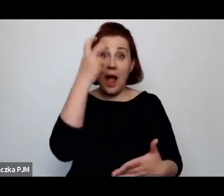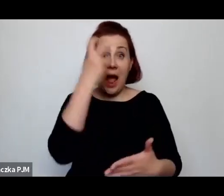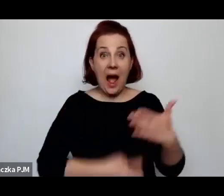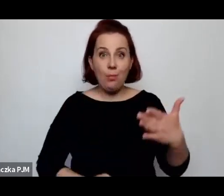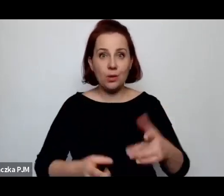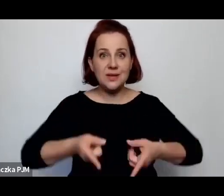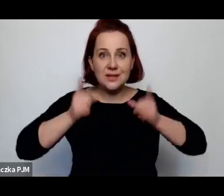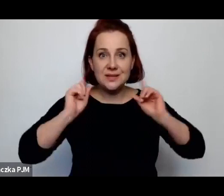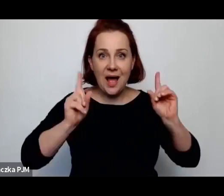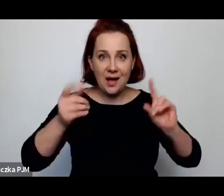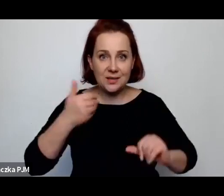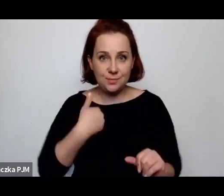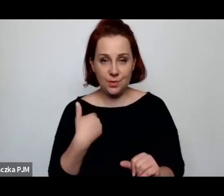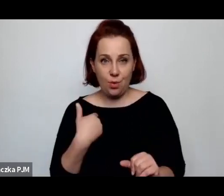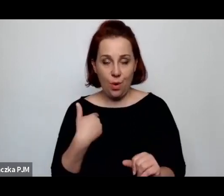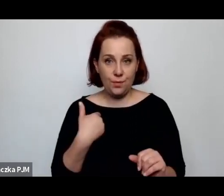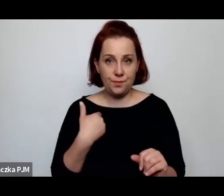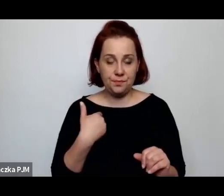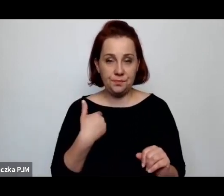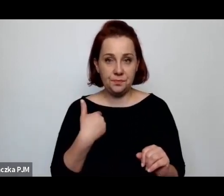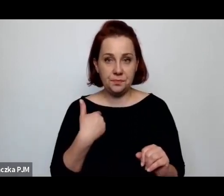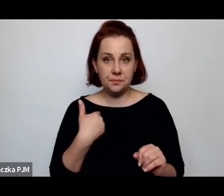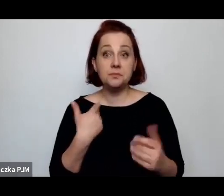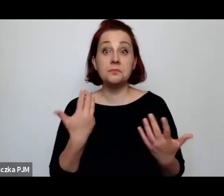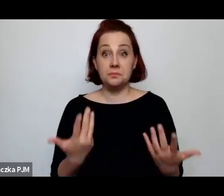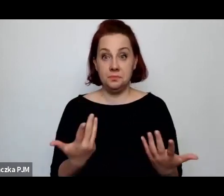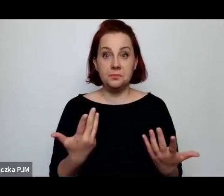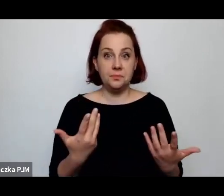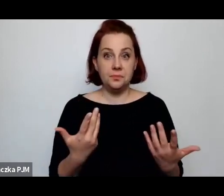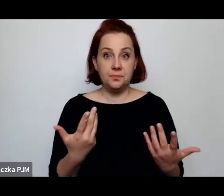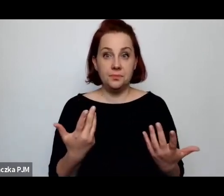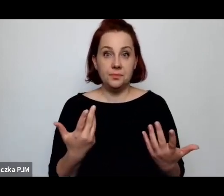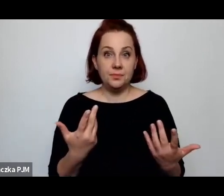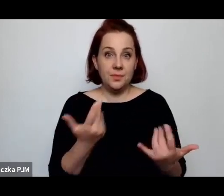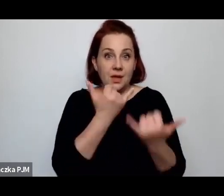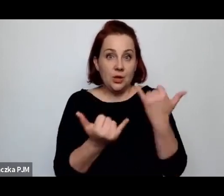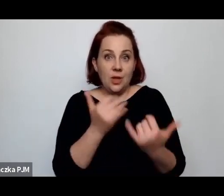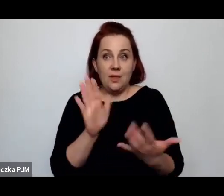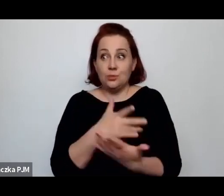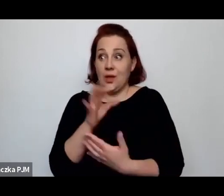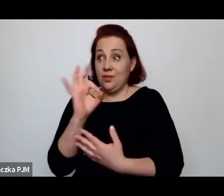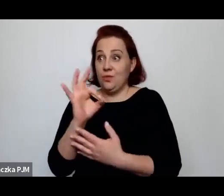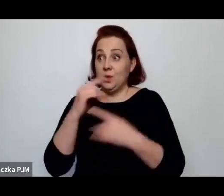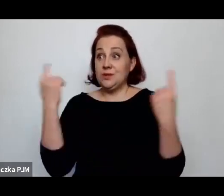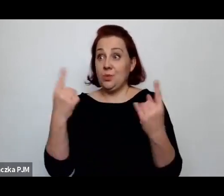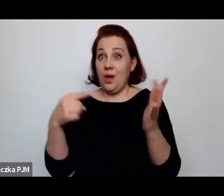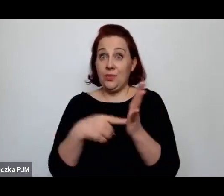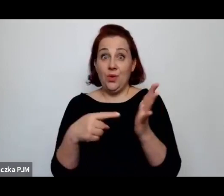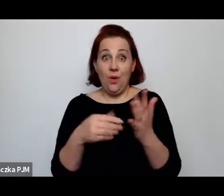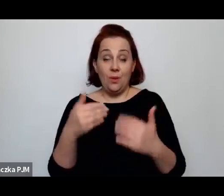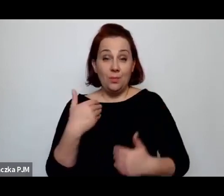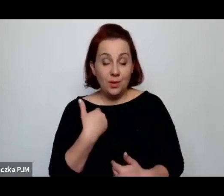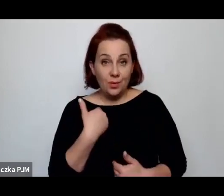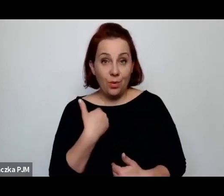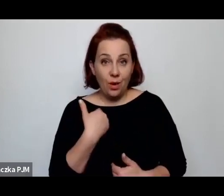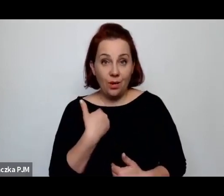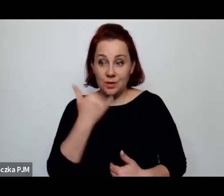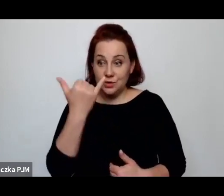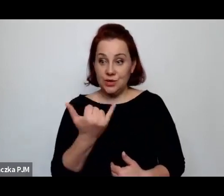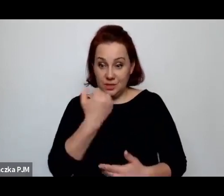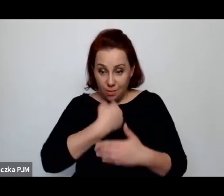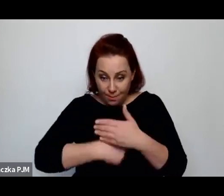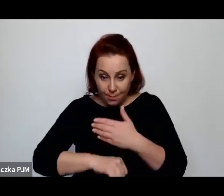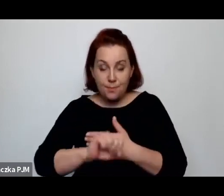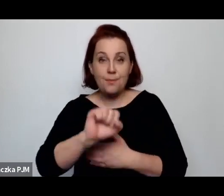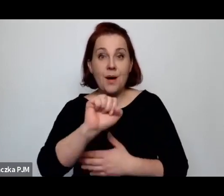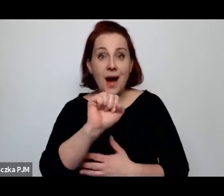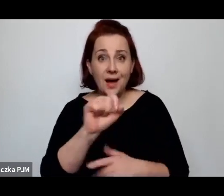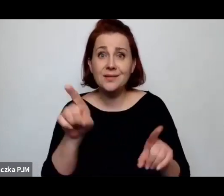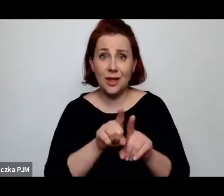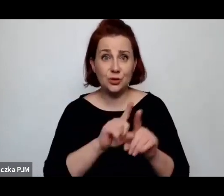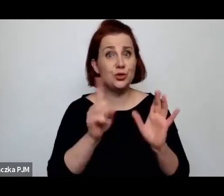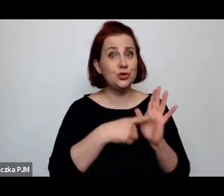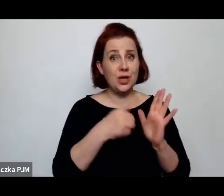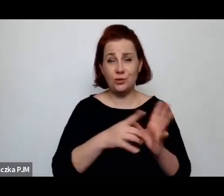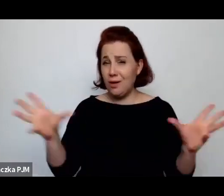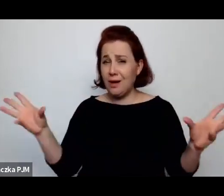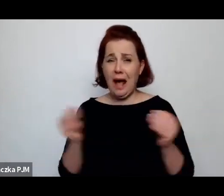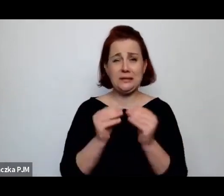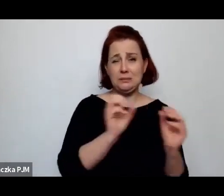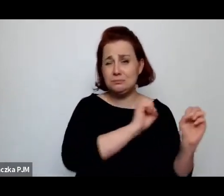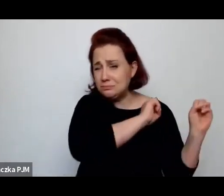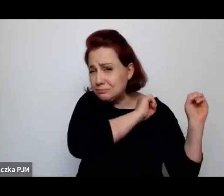Więc jeżeli znalazły się w takiej sytuacji urodzenia dziecka i były najczęściej też wyrzucane z domu